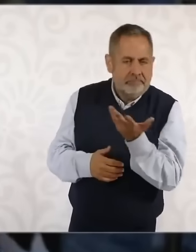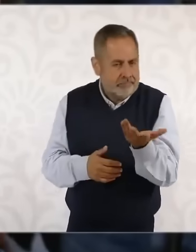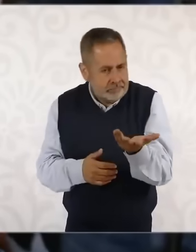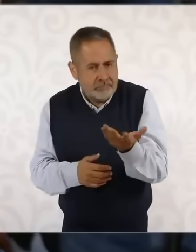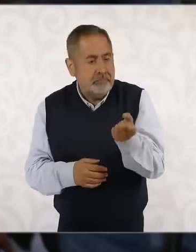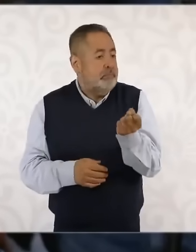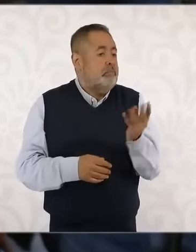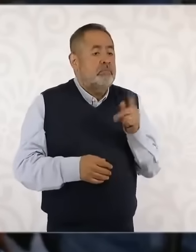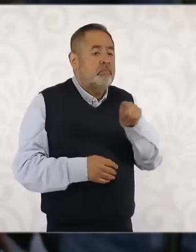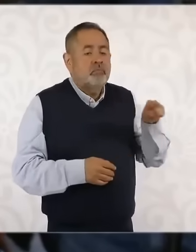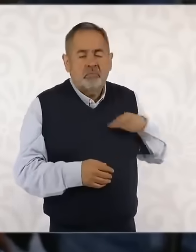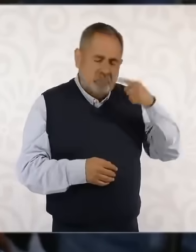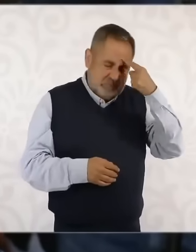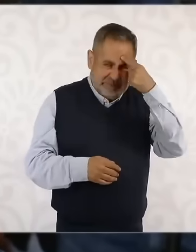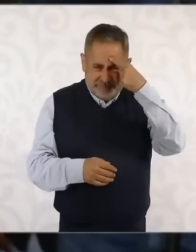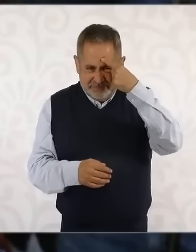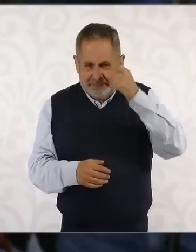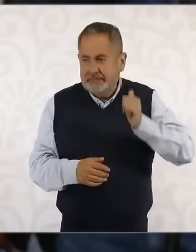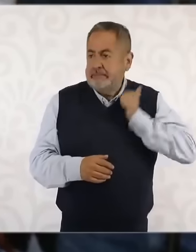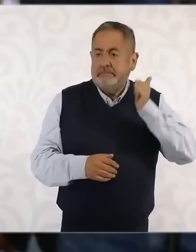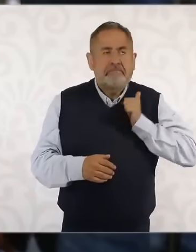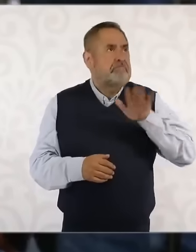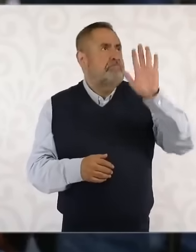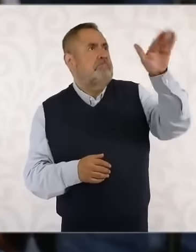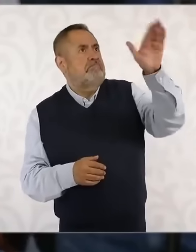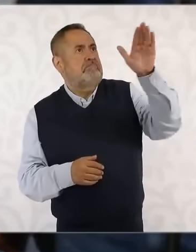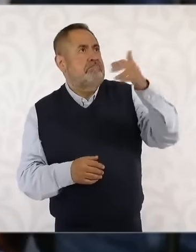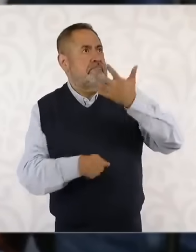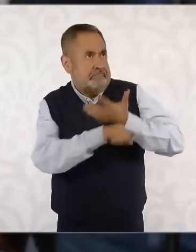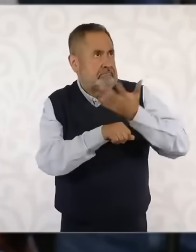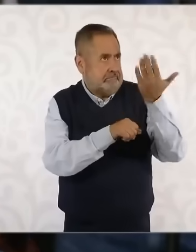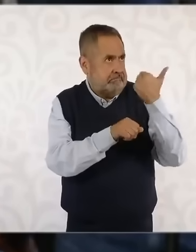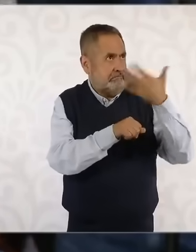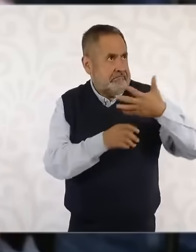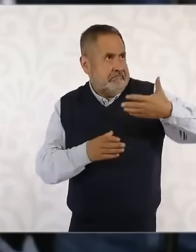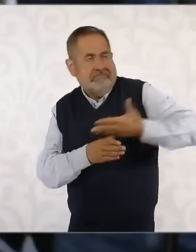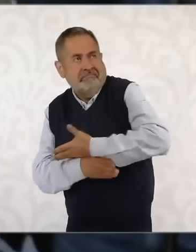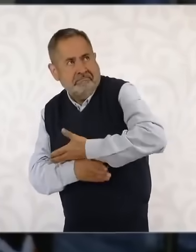incluso estas coyunturas para ir a pedir a Estados Unidos la intervención del gobierno estadounidense